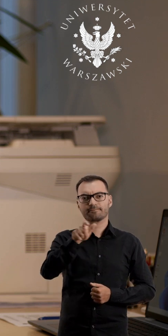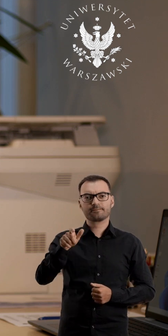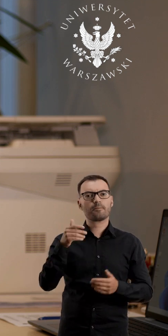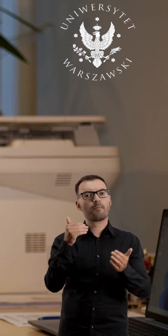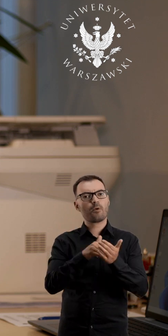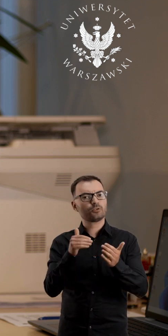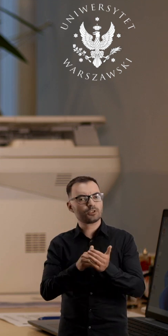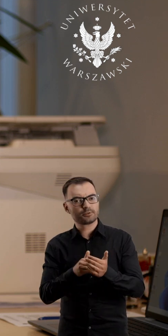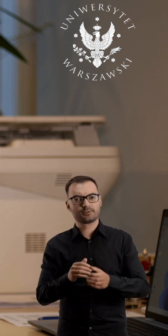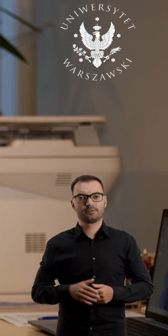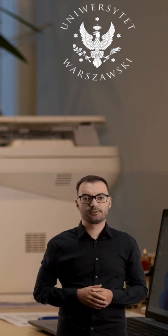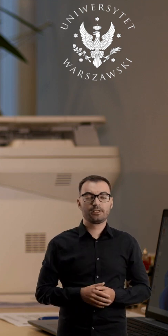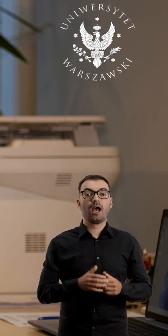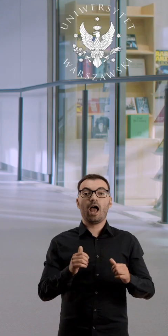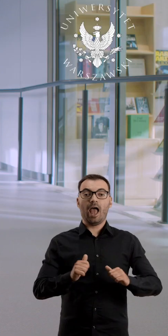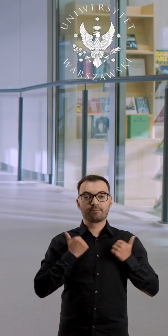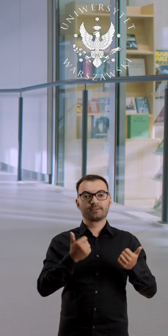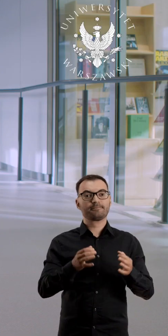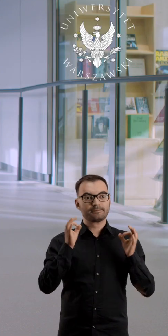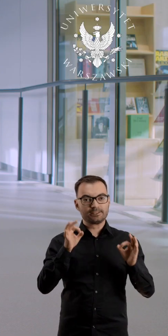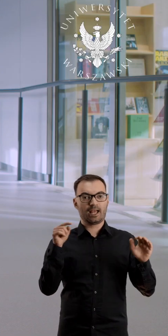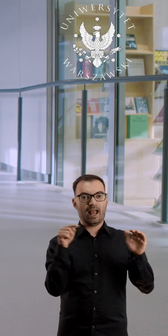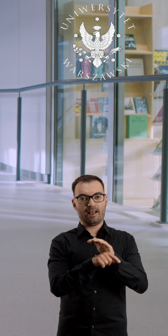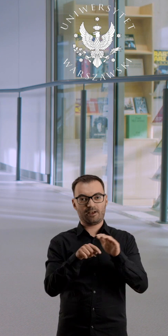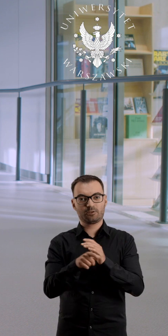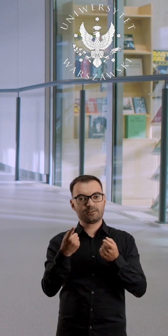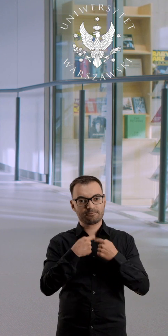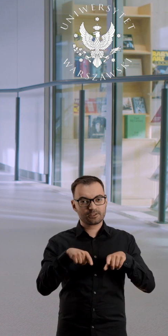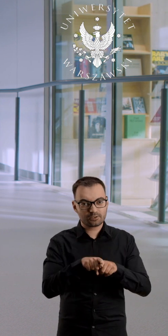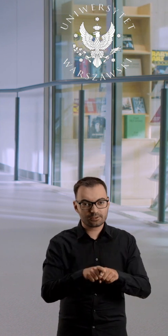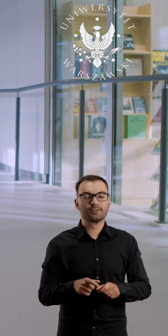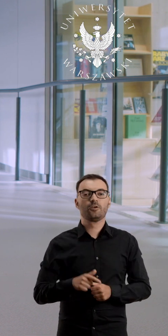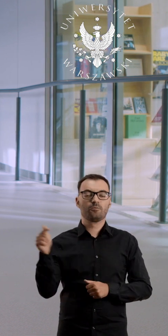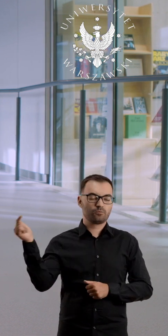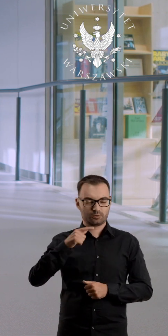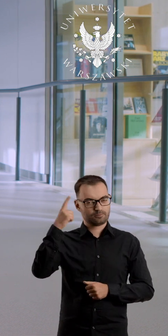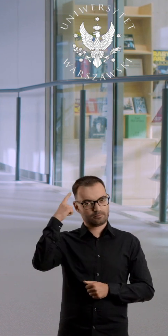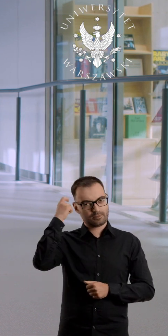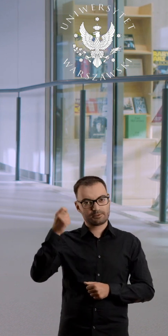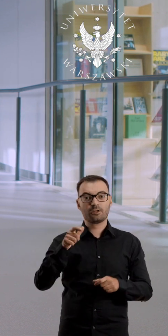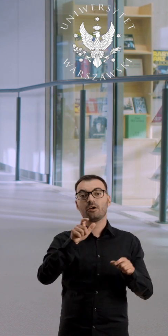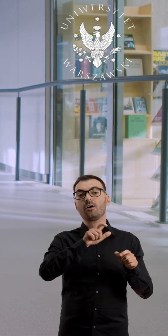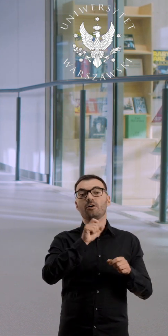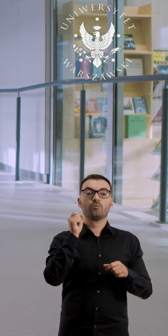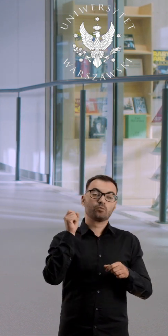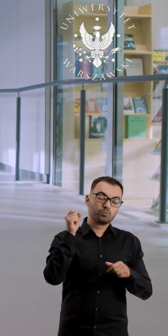po to, żeby ewakuacja przebiegła sprawnie i bezpiecznie dla wszystkich. Musimy również pamiętać o tym, że w budynku